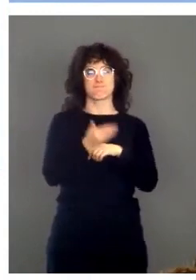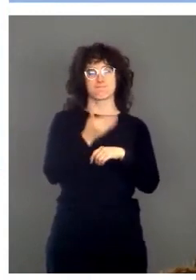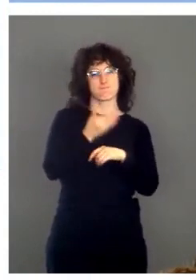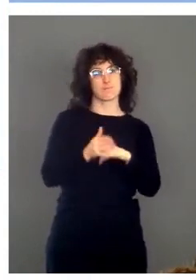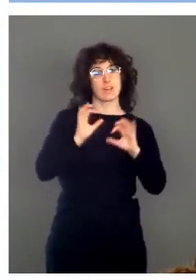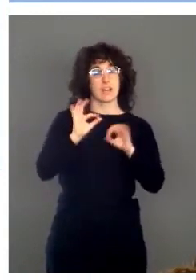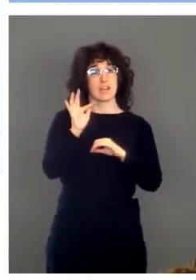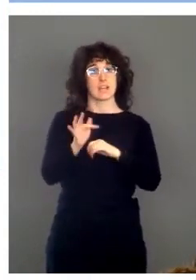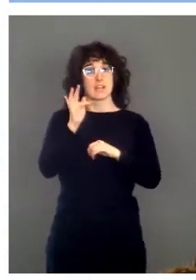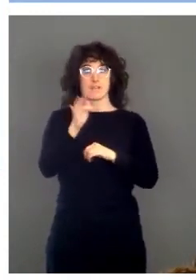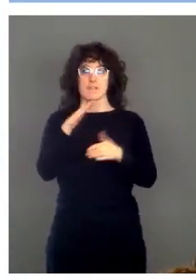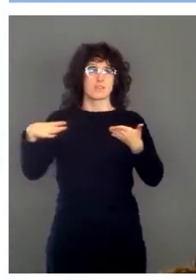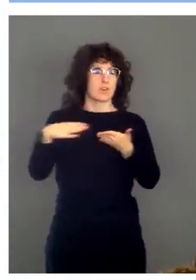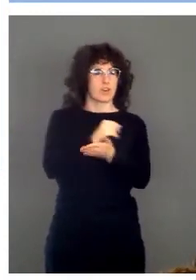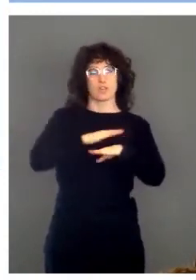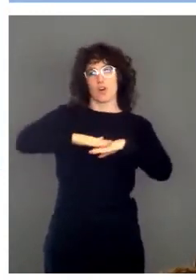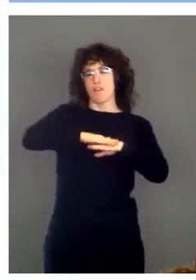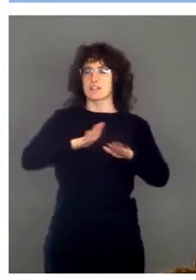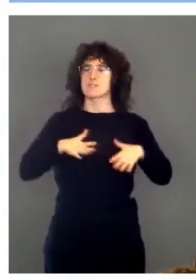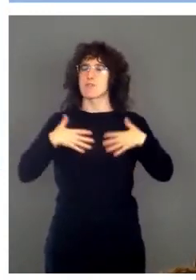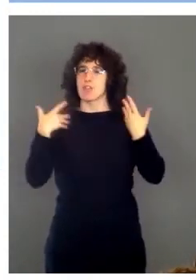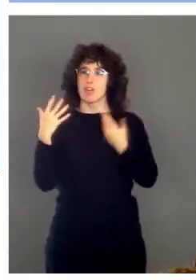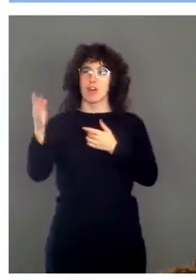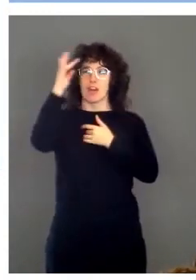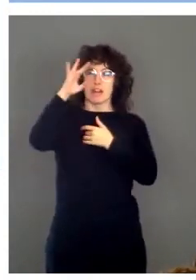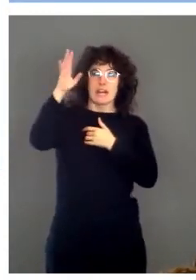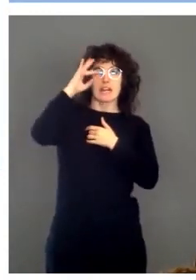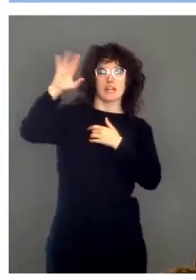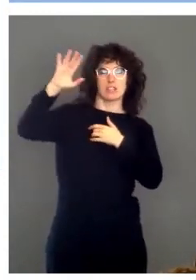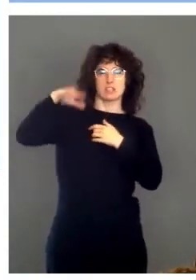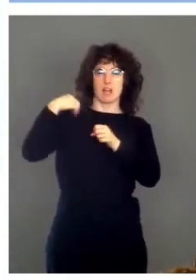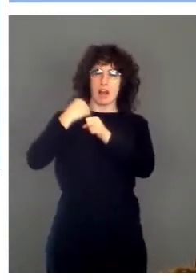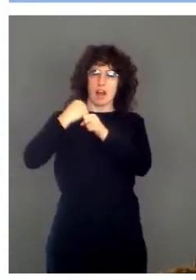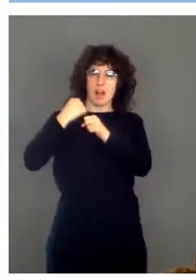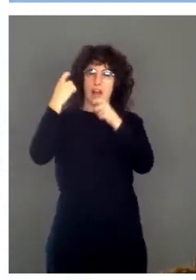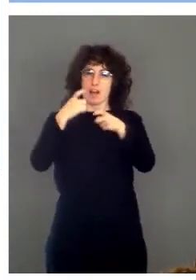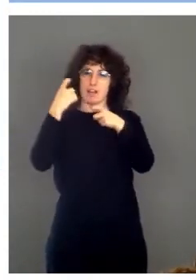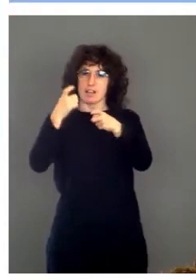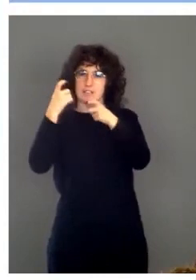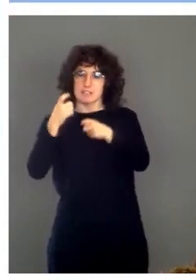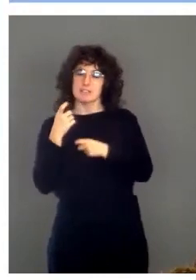se ha basado en la emoción se ha basado en la ilusión En la perseverancia En superar dificultades